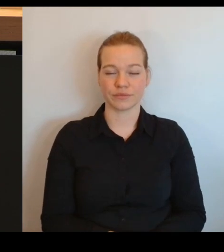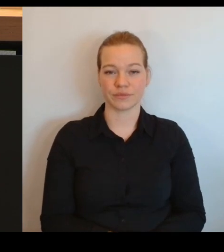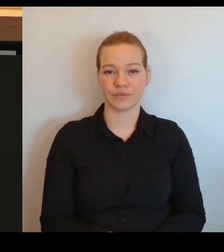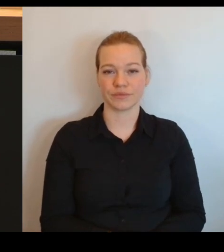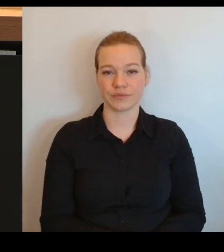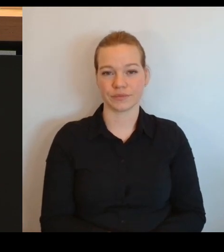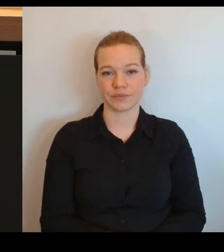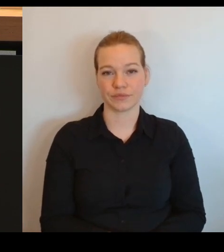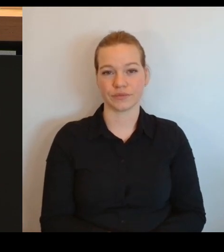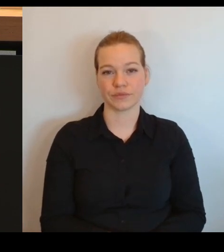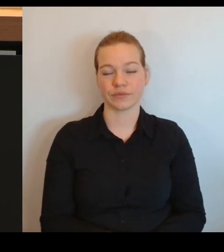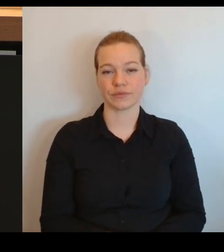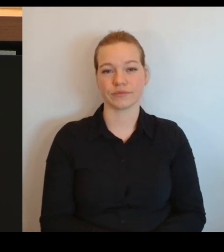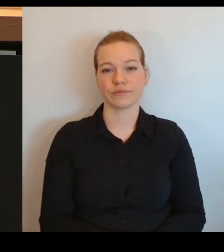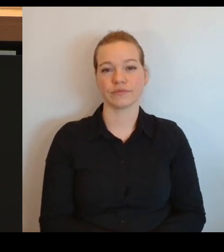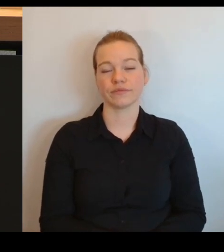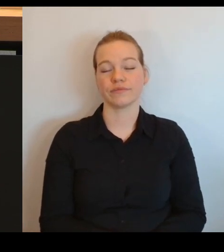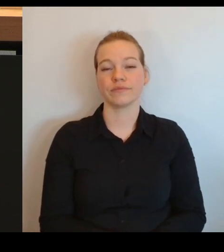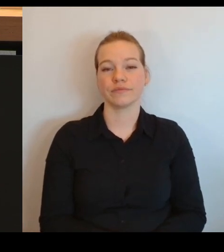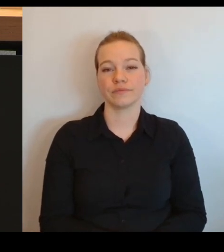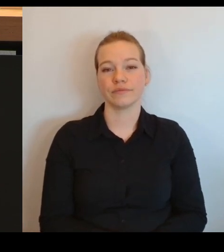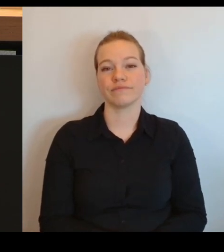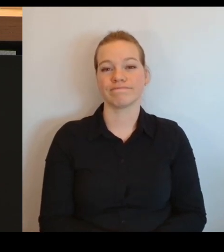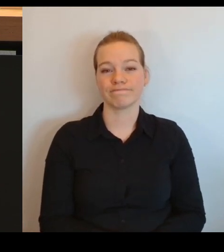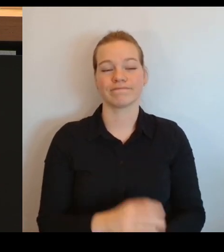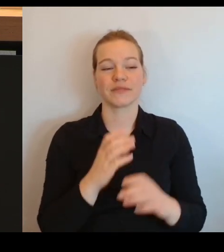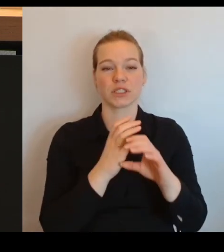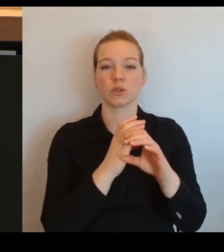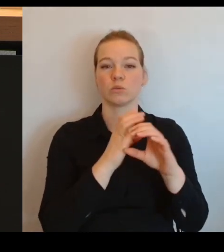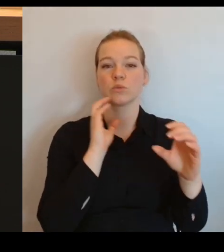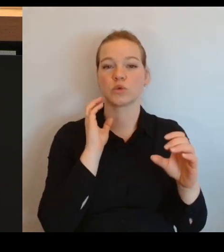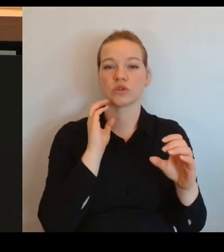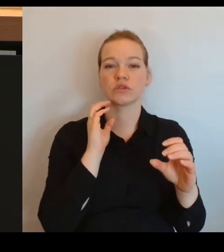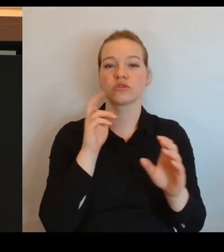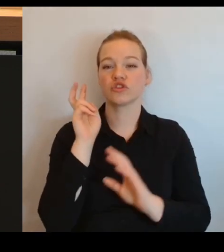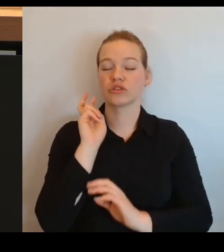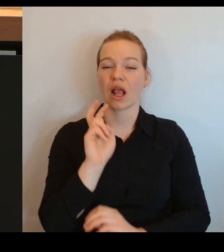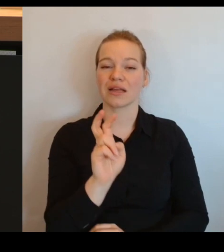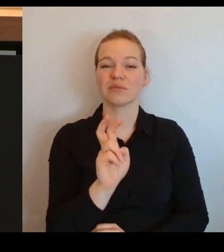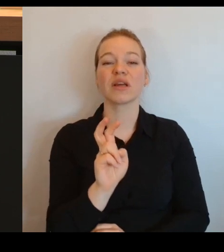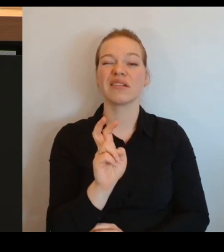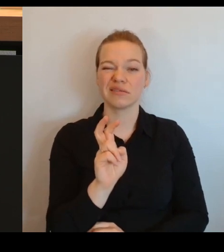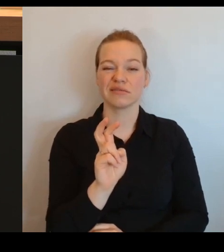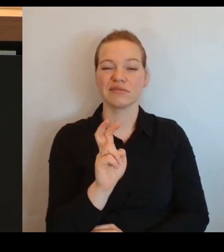Straßenbahnen im Stau fest. Und das, obwohl uns der Regierende Bürgermeister von Berlin keinen Wagner versprochen hat.